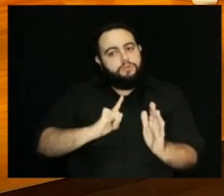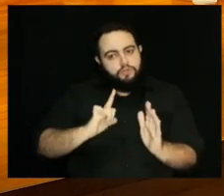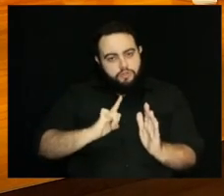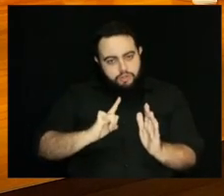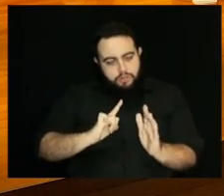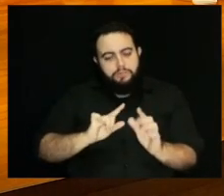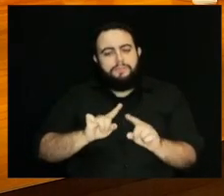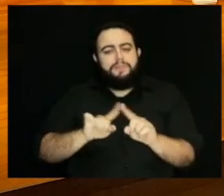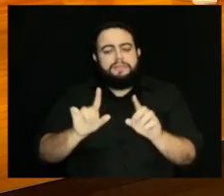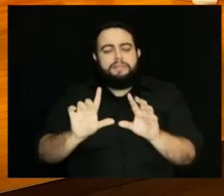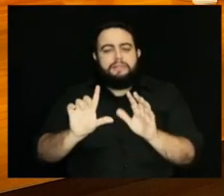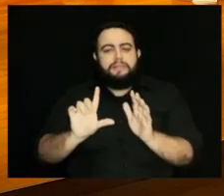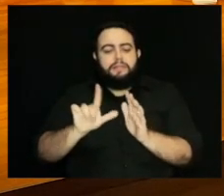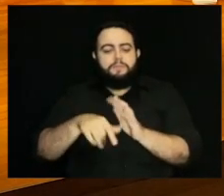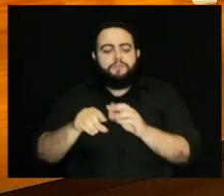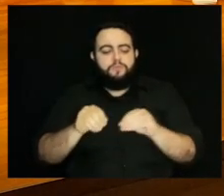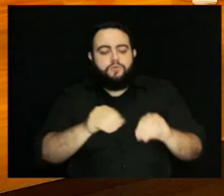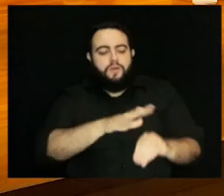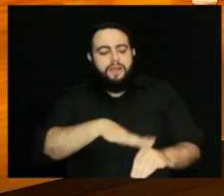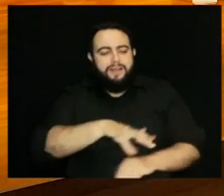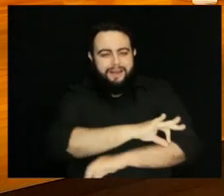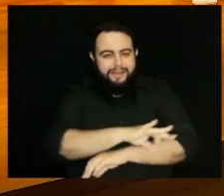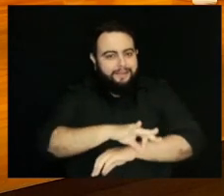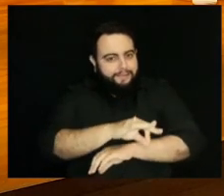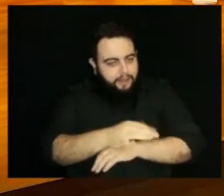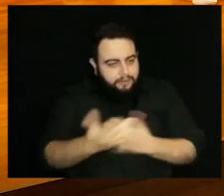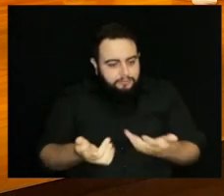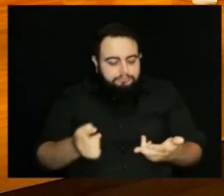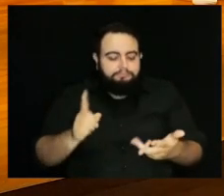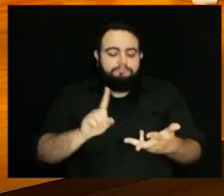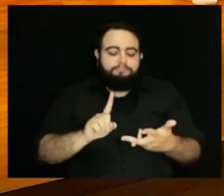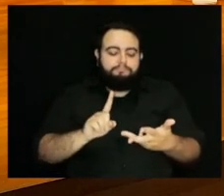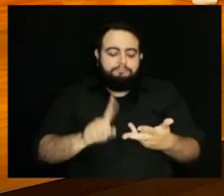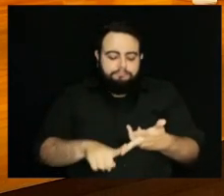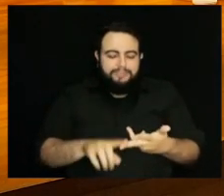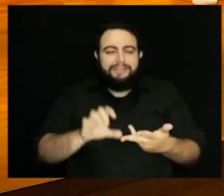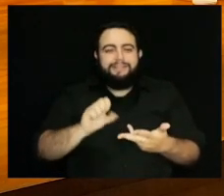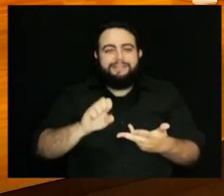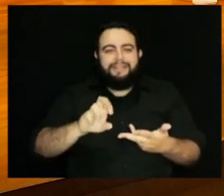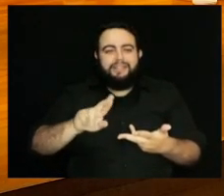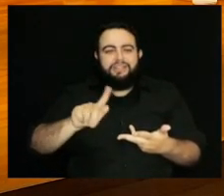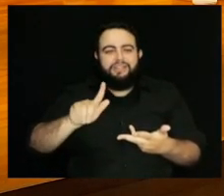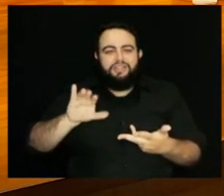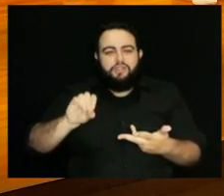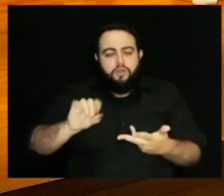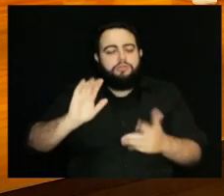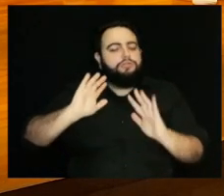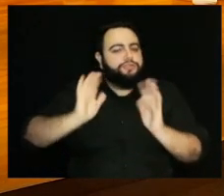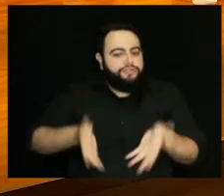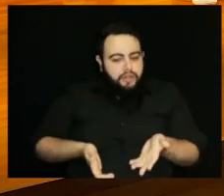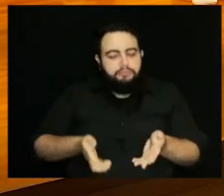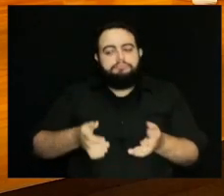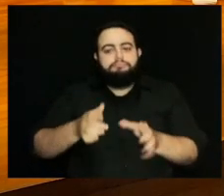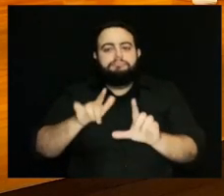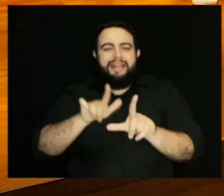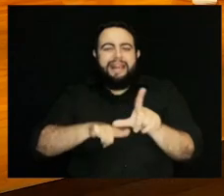arquiteto, tinha o Sérgio Napp, já como letrista né. O Sérgio Napp, que depois foi o cara que criou